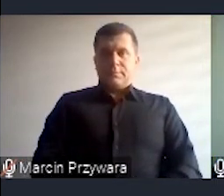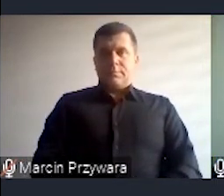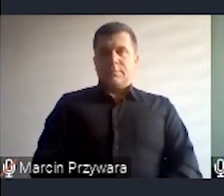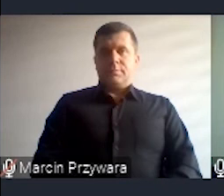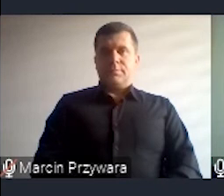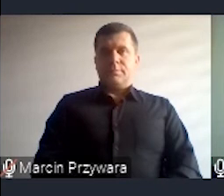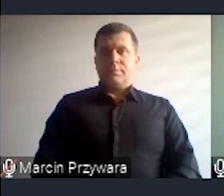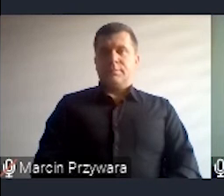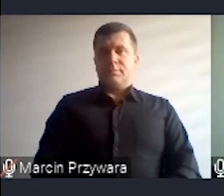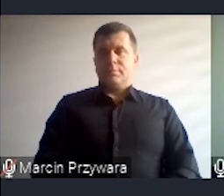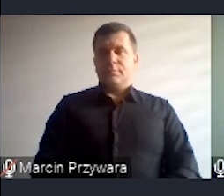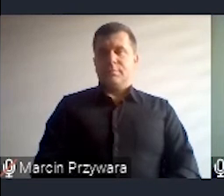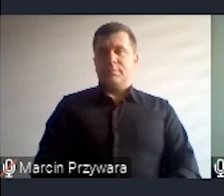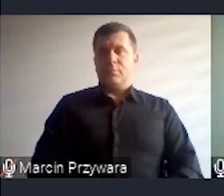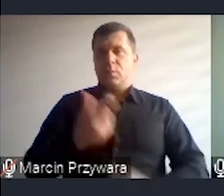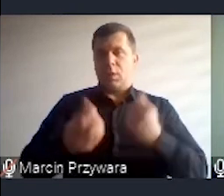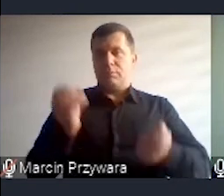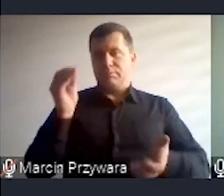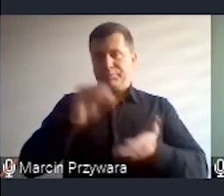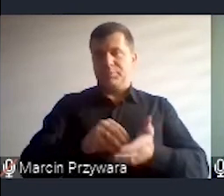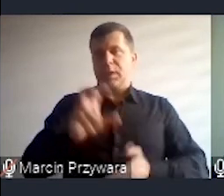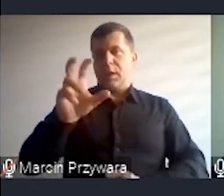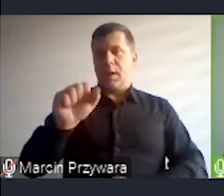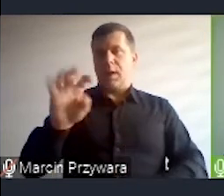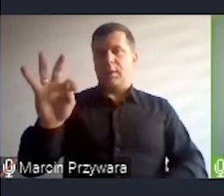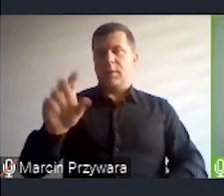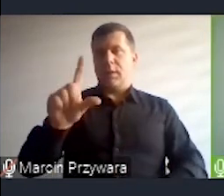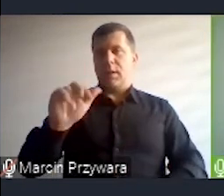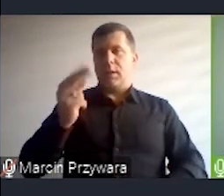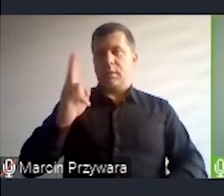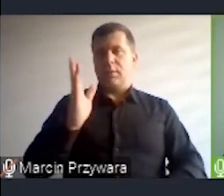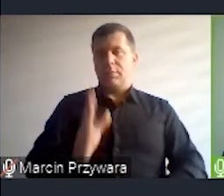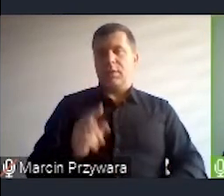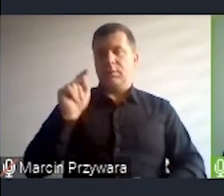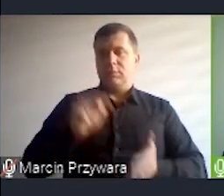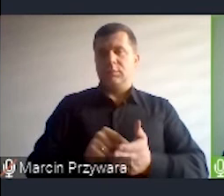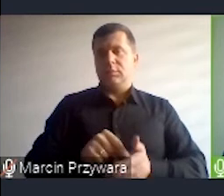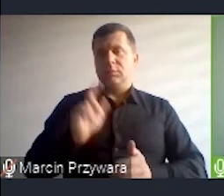Wrzucam Państwu link do czata. W czacie będziecie mieli.